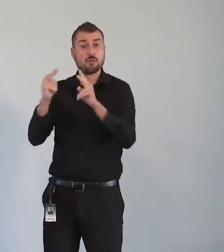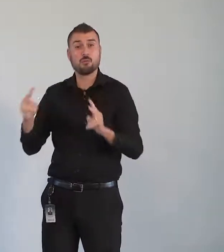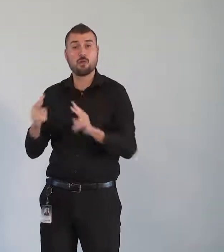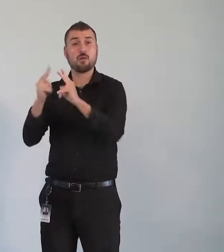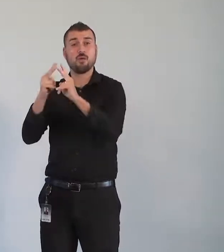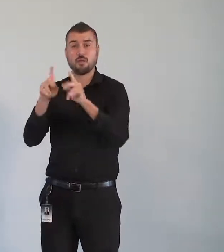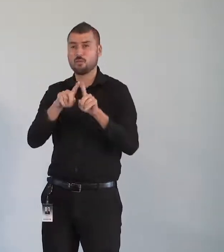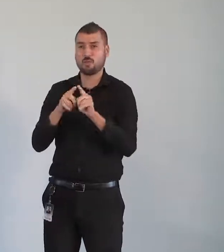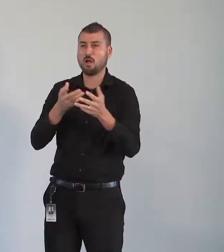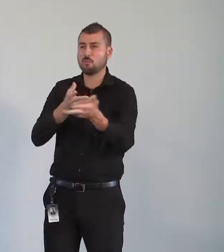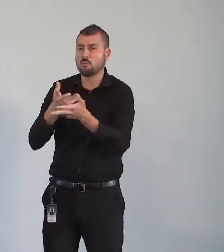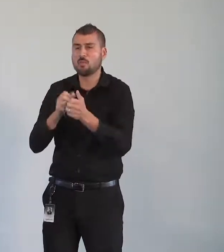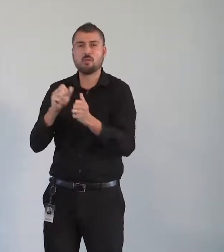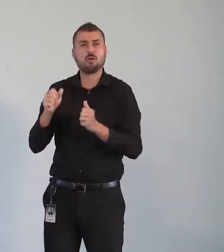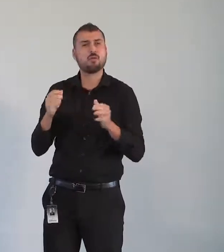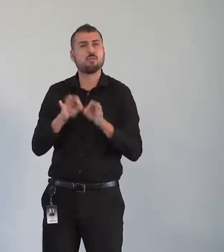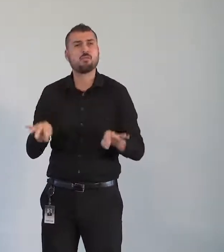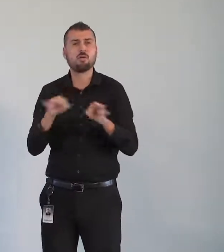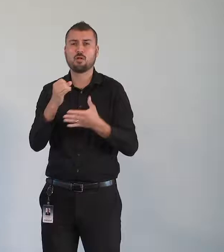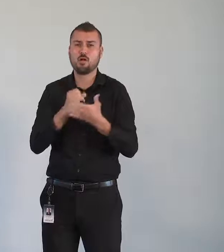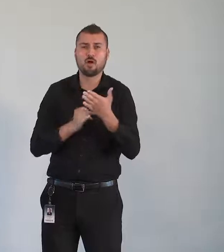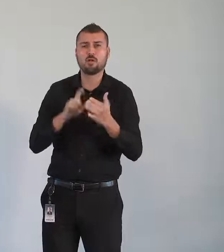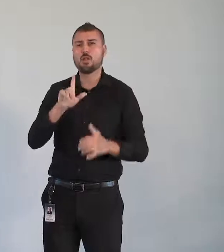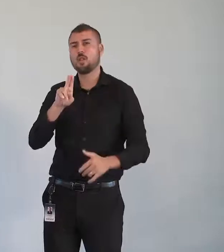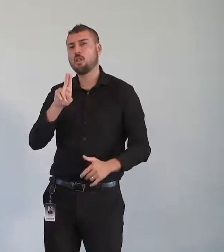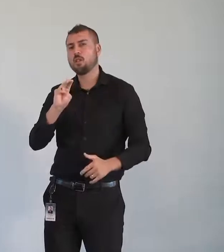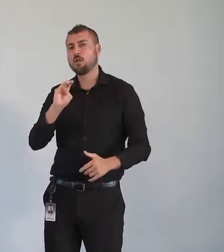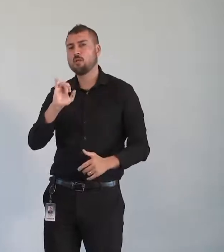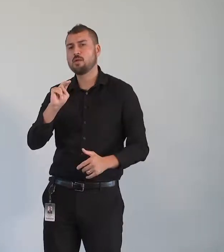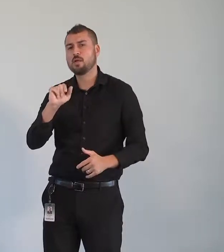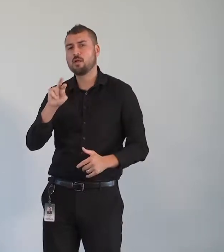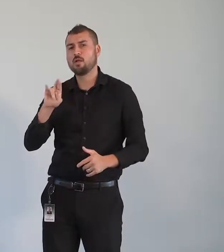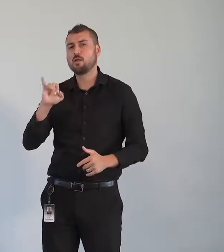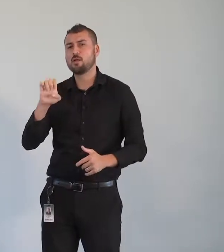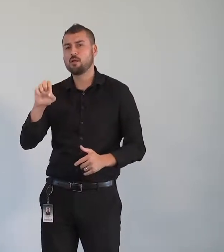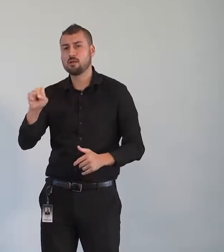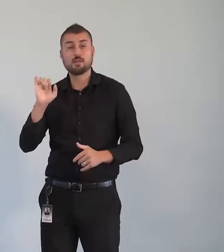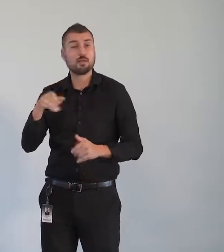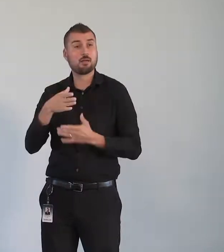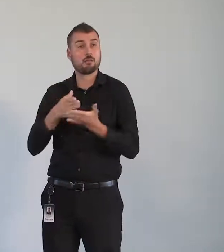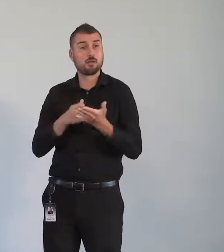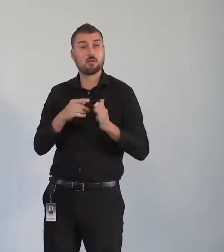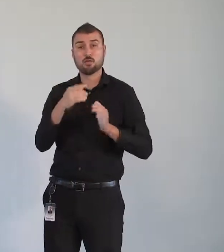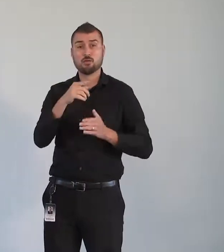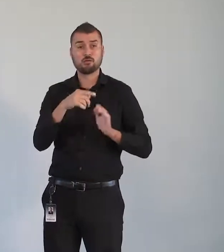importantes luminarias del arte europeo y esa mitad de la muestra nos da una verdadera inmersión profunda en